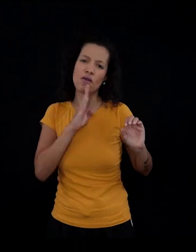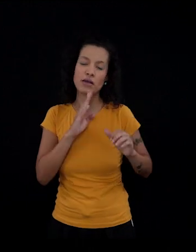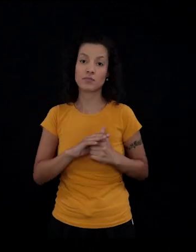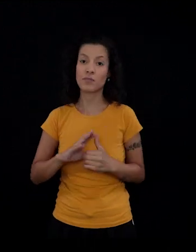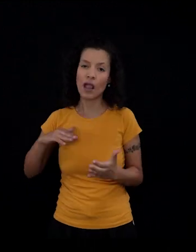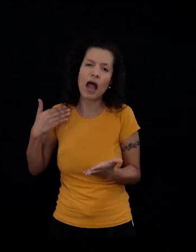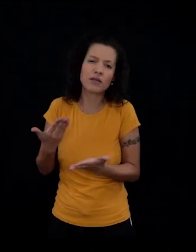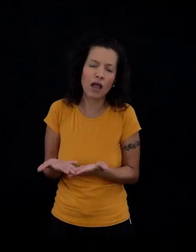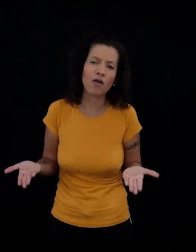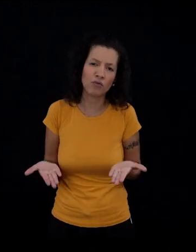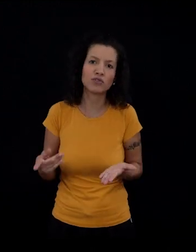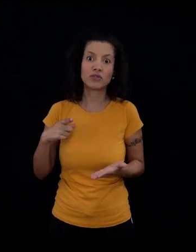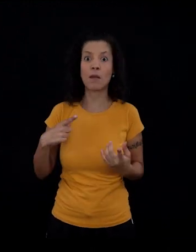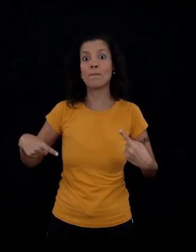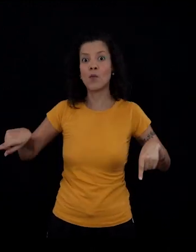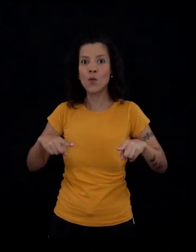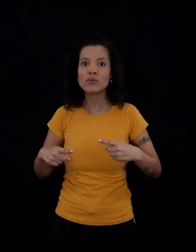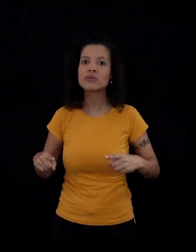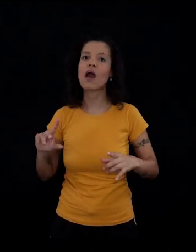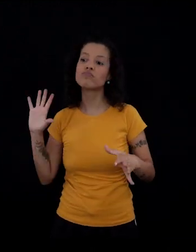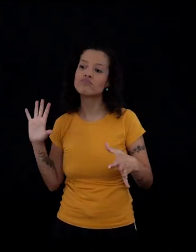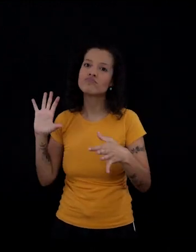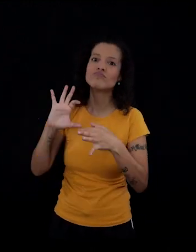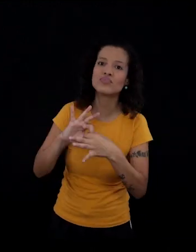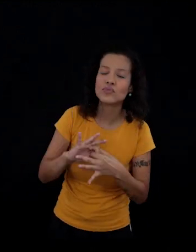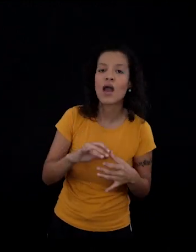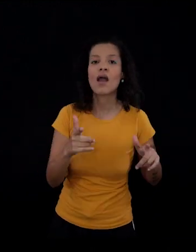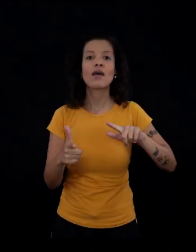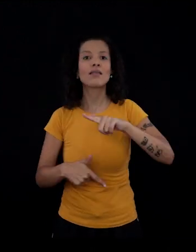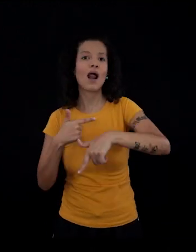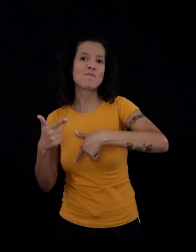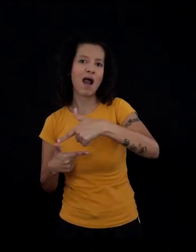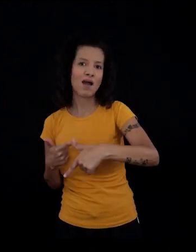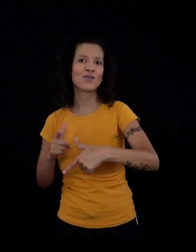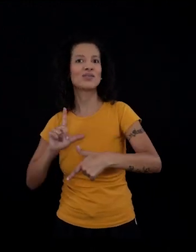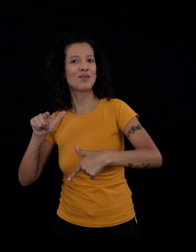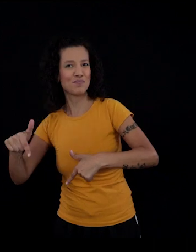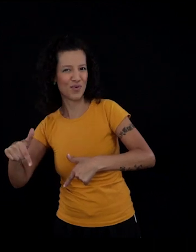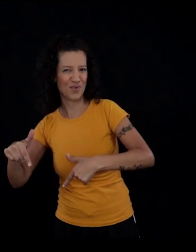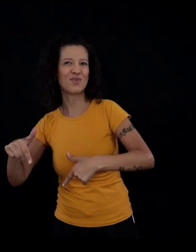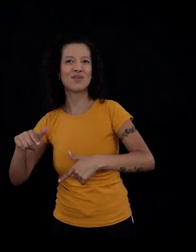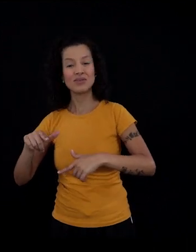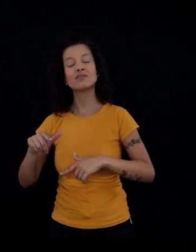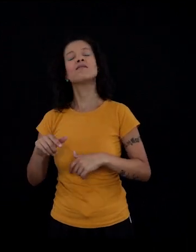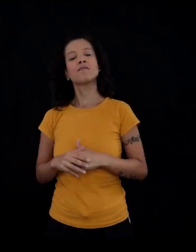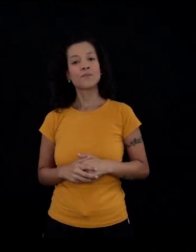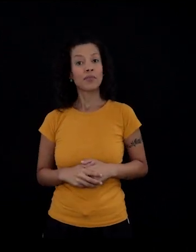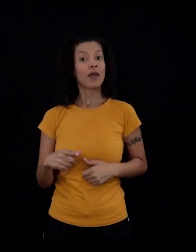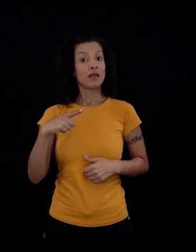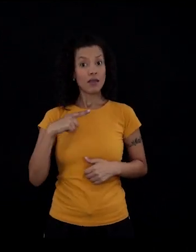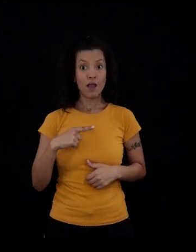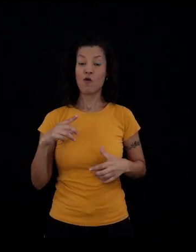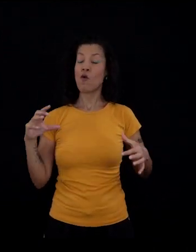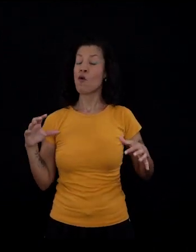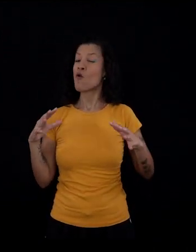desses dias de trabalho e o carimbó se confunde muito – costumo dizer que se confunde muito – com o banguê.